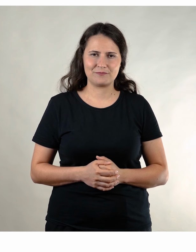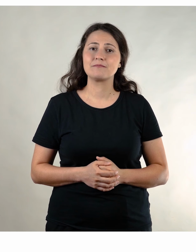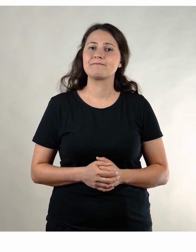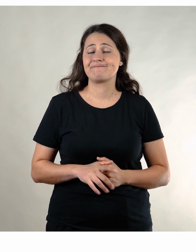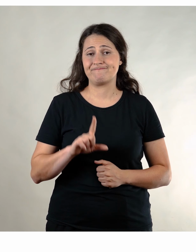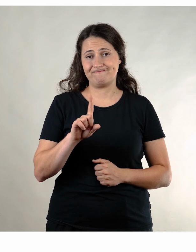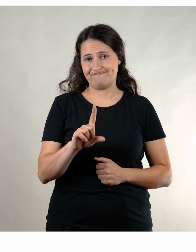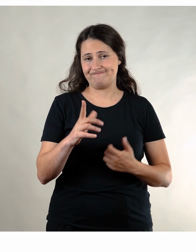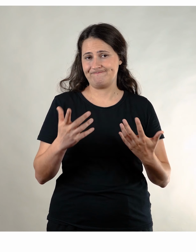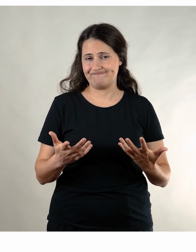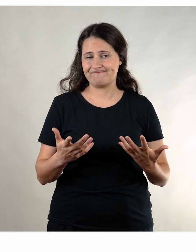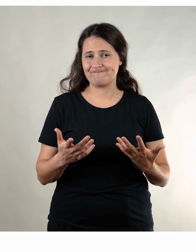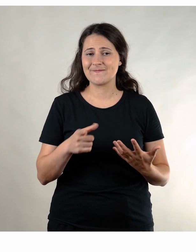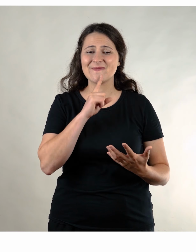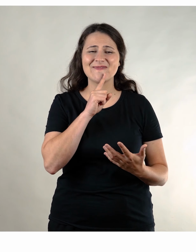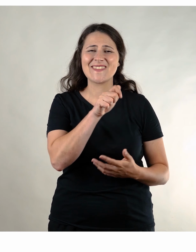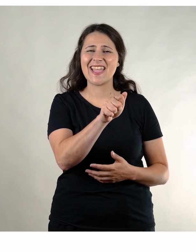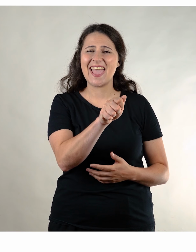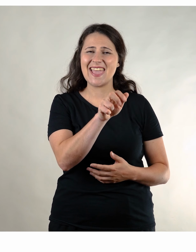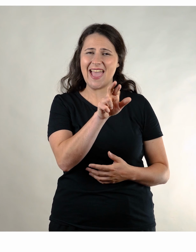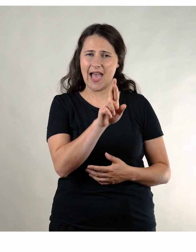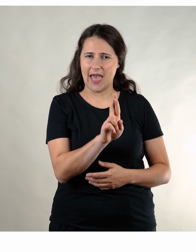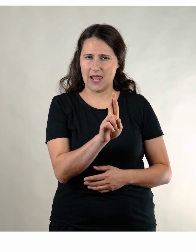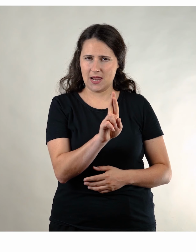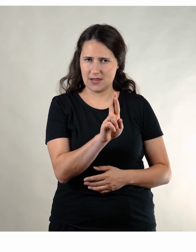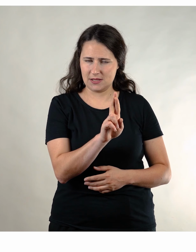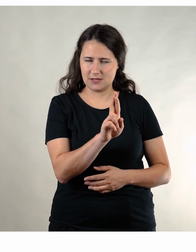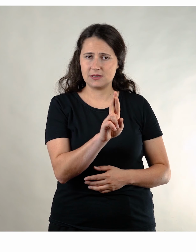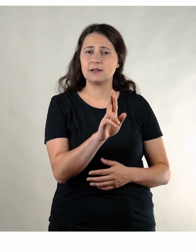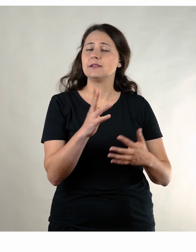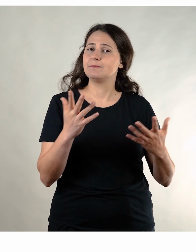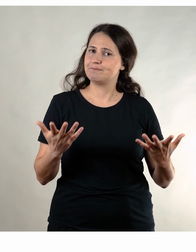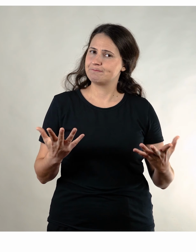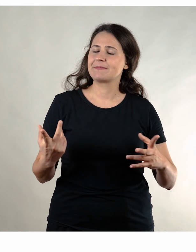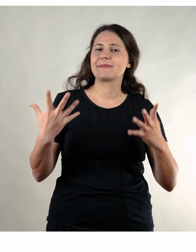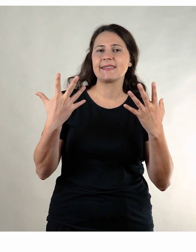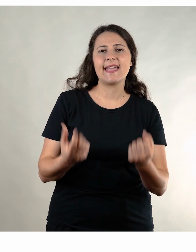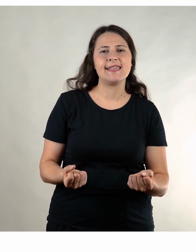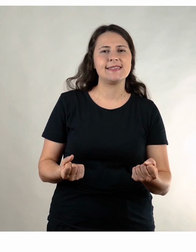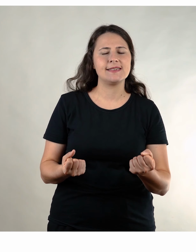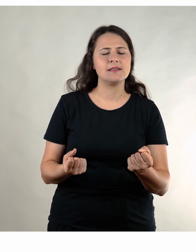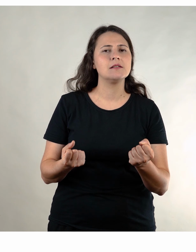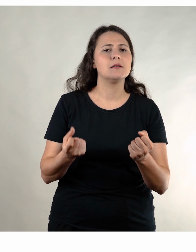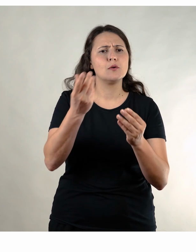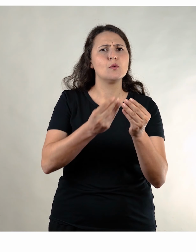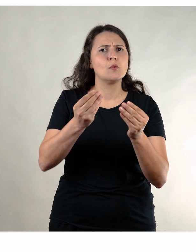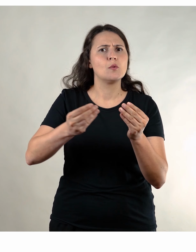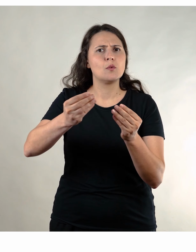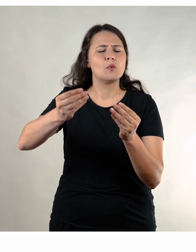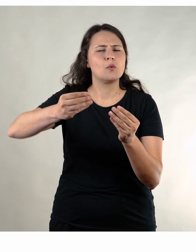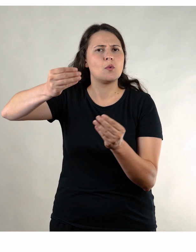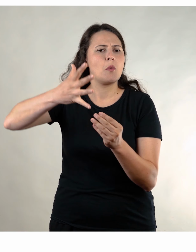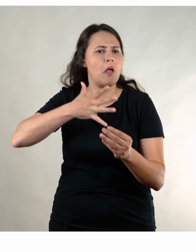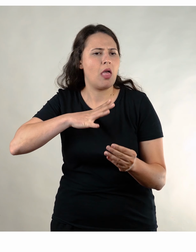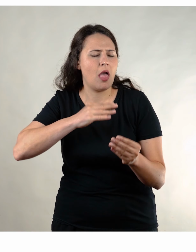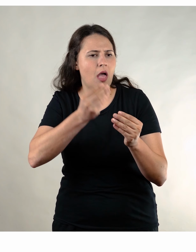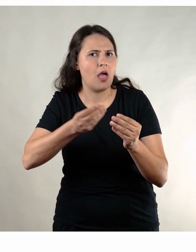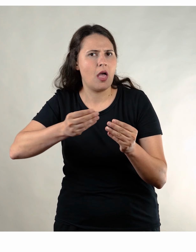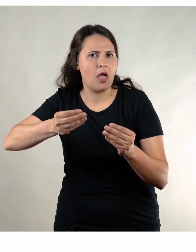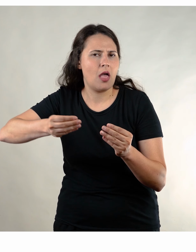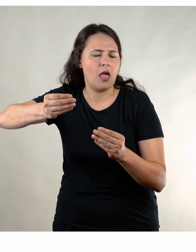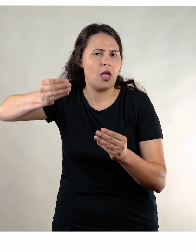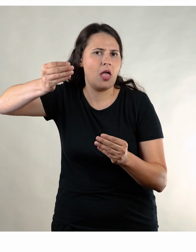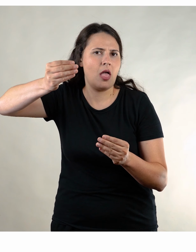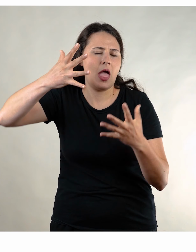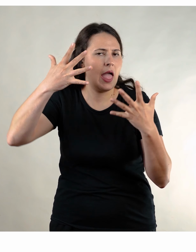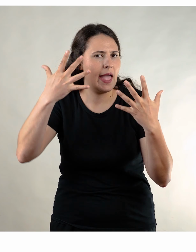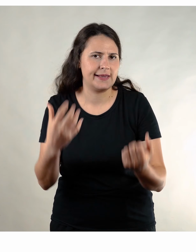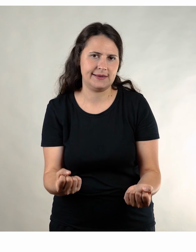Όμως η επαυξημένη πραγματικότητα παρέχει πολύ περισσότερες δυνατότητες.